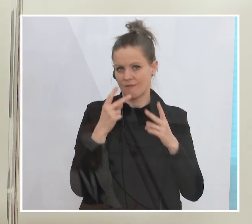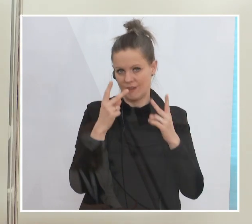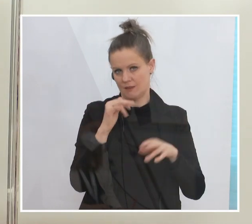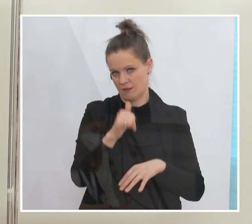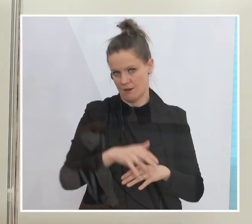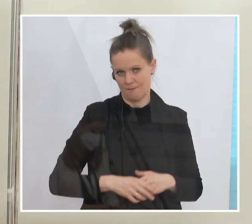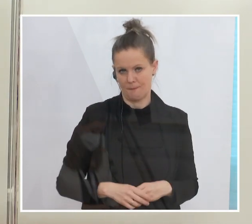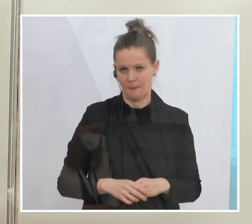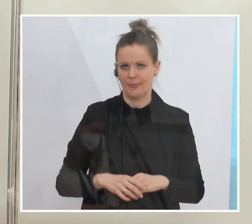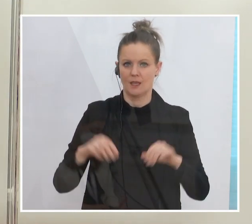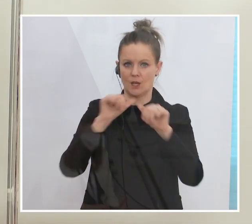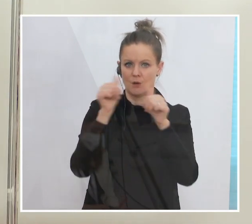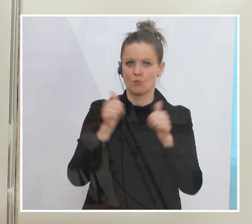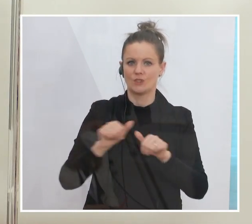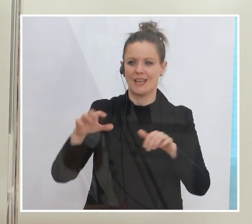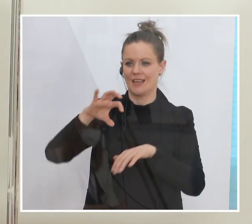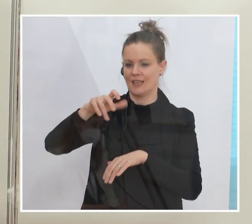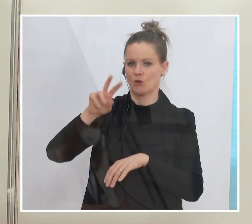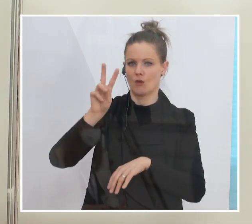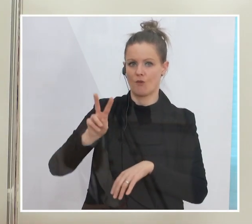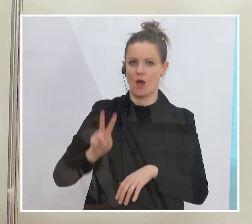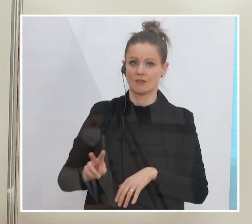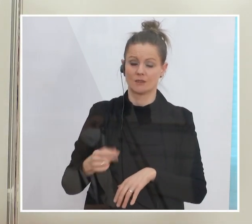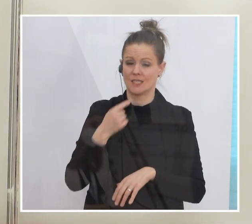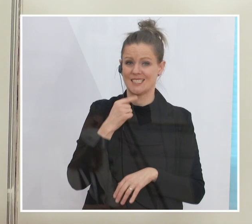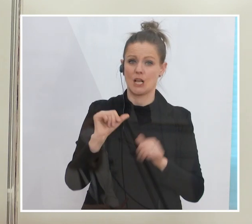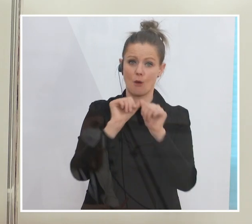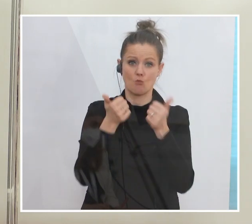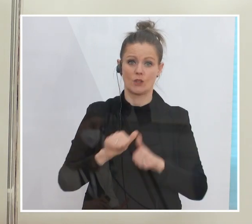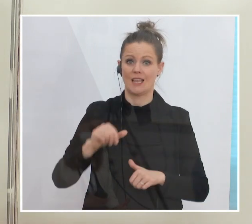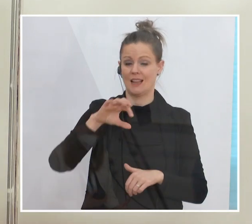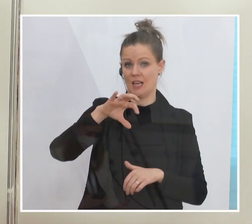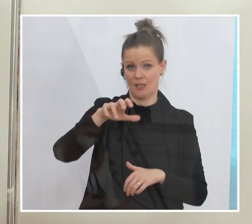Modellregion Vorarlberg, und ich sage ausdrücklich Modellregion: Ich habe das ja gestern auch noch